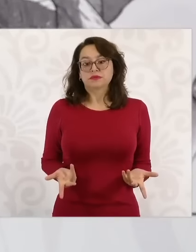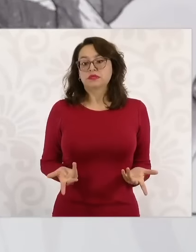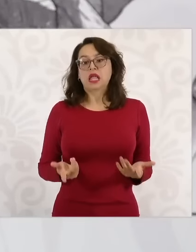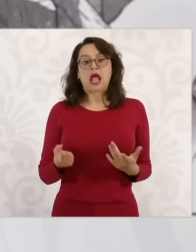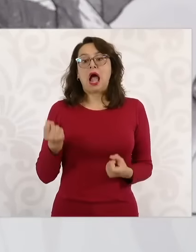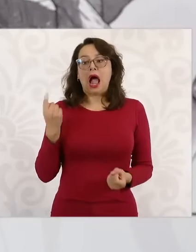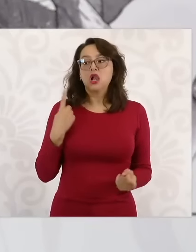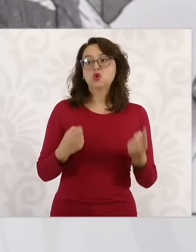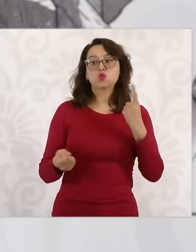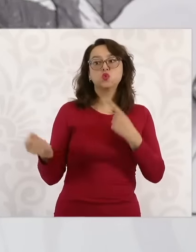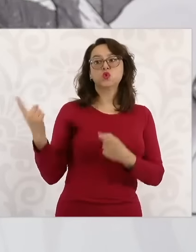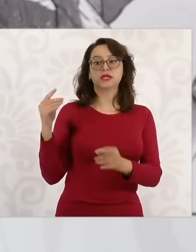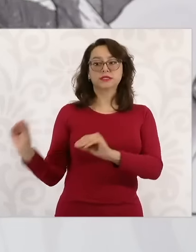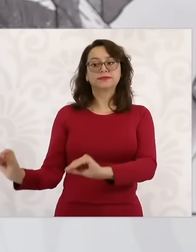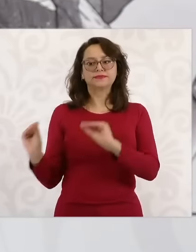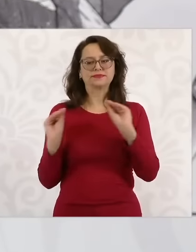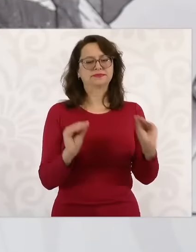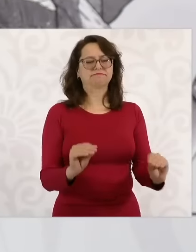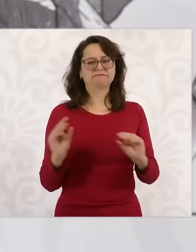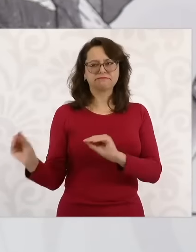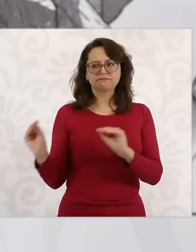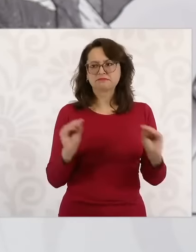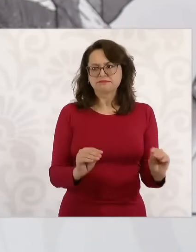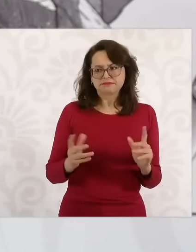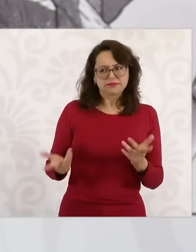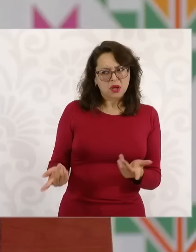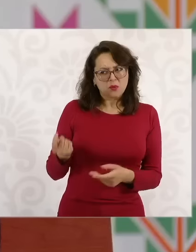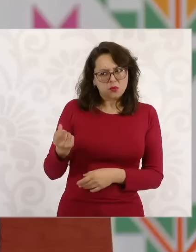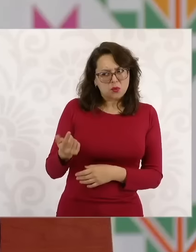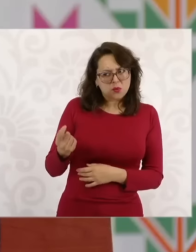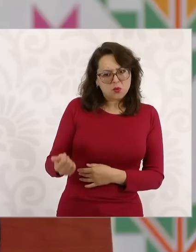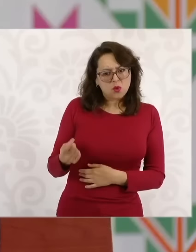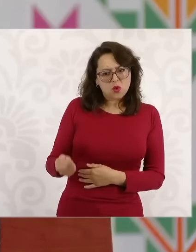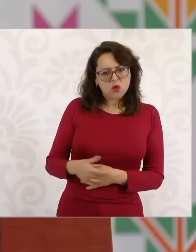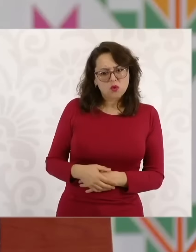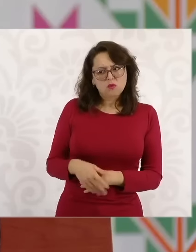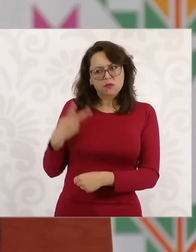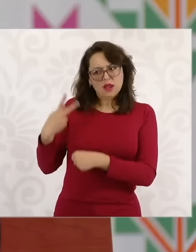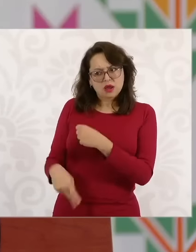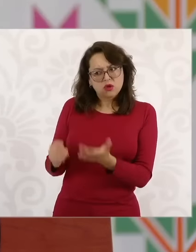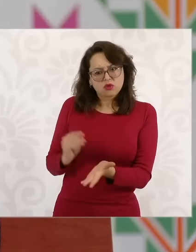trasladarse de manera adecuada para disminuir los riesgos en el Benito Juárez. Entonces,